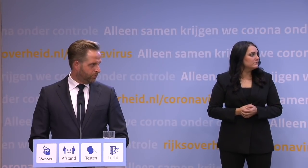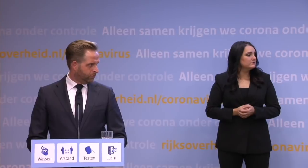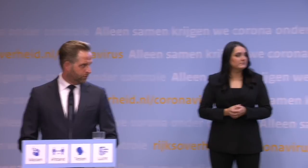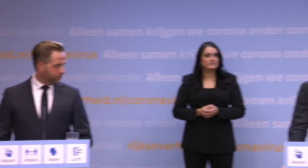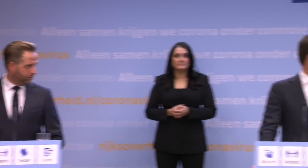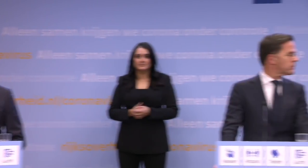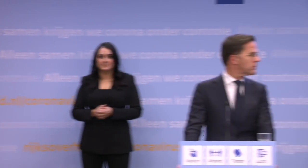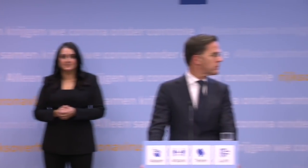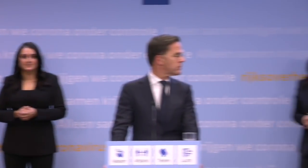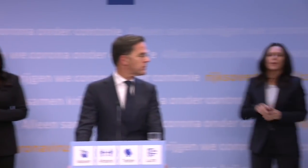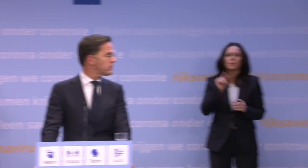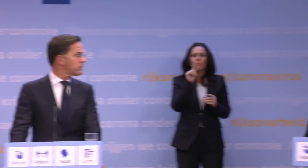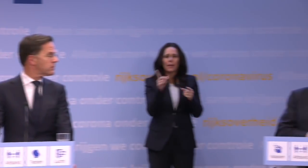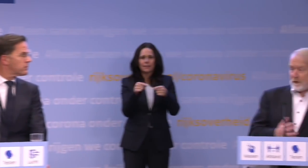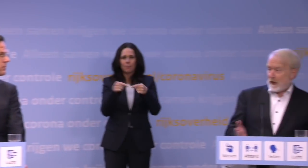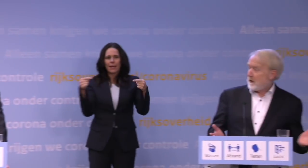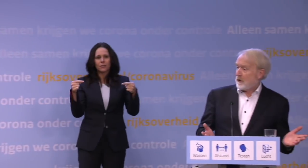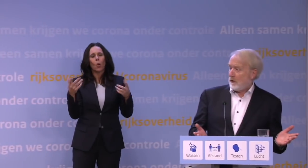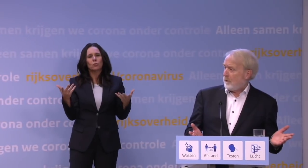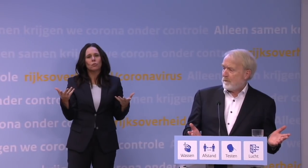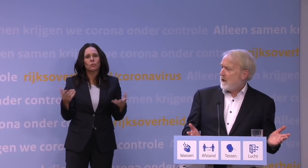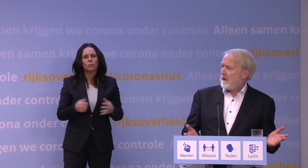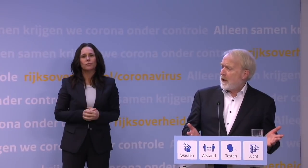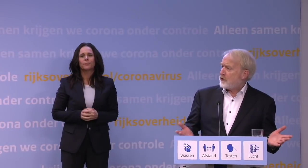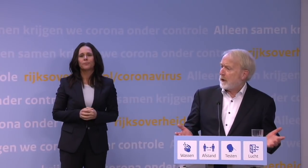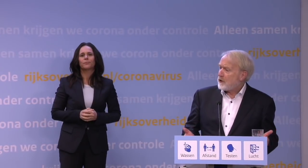is dat het vaccin is gericht tegen een virus dat eigenlijk al nergens meer is.